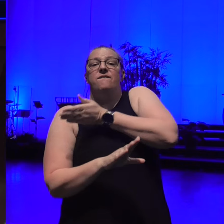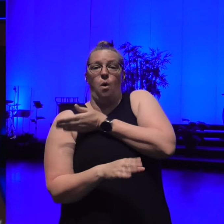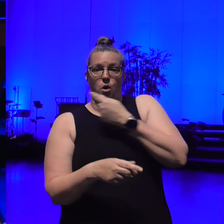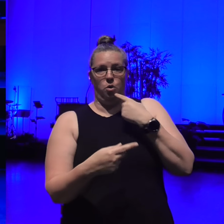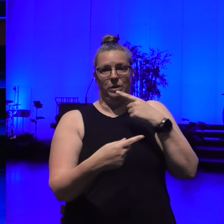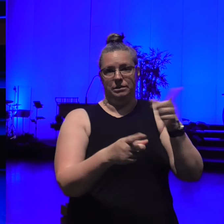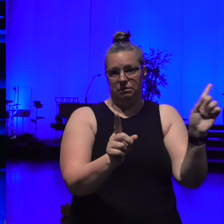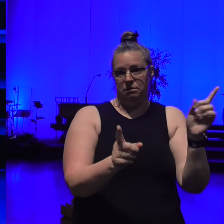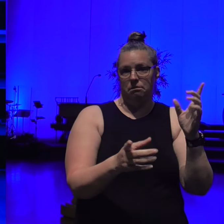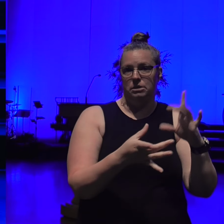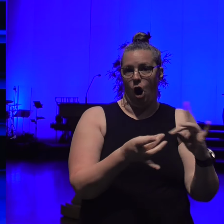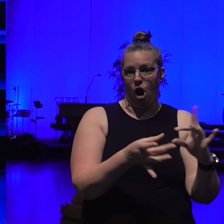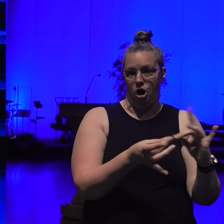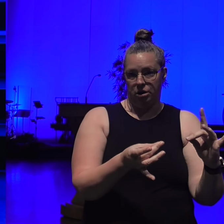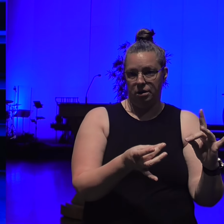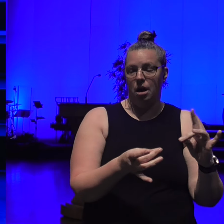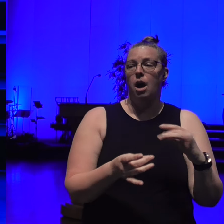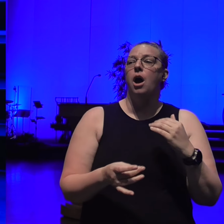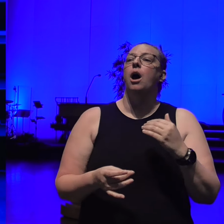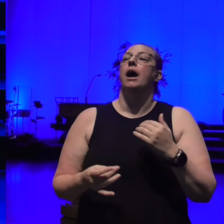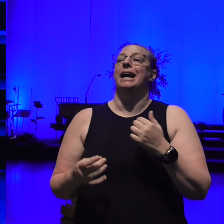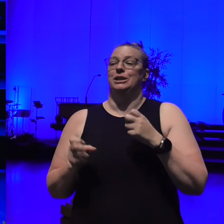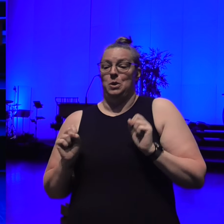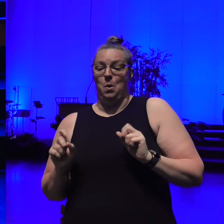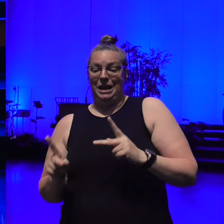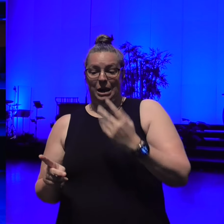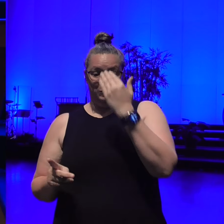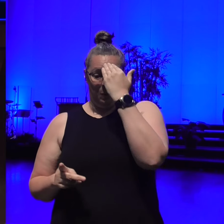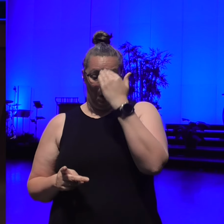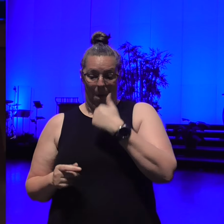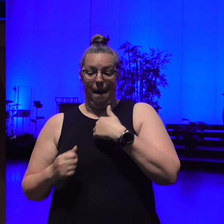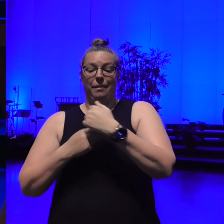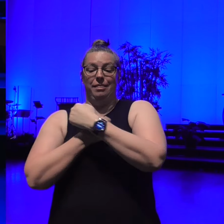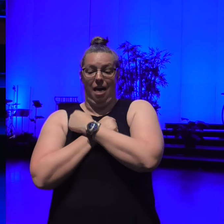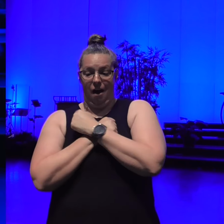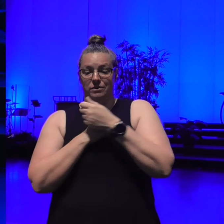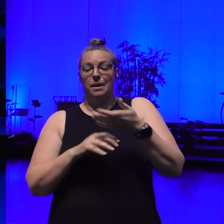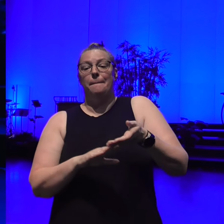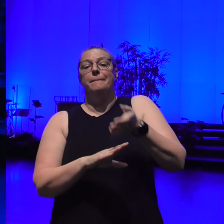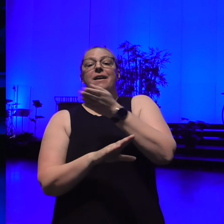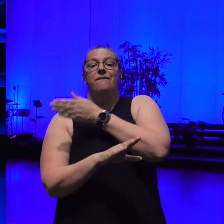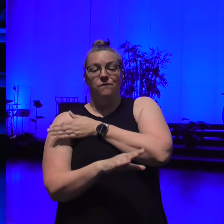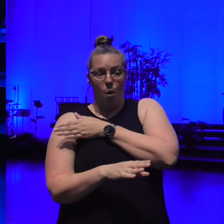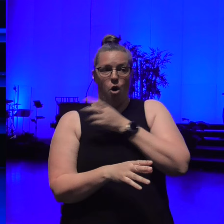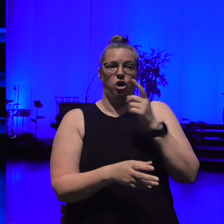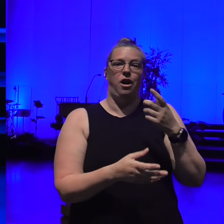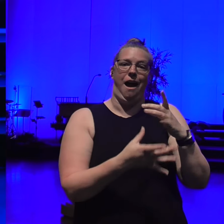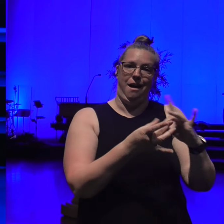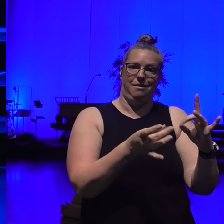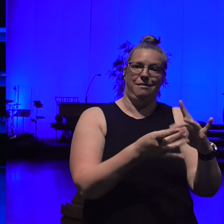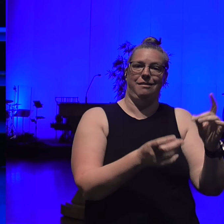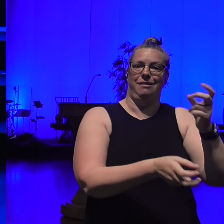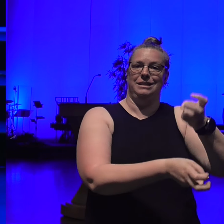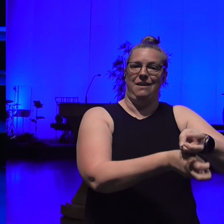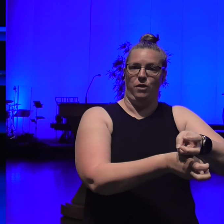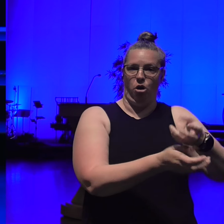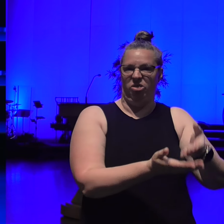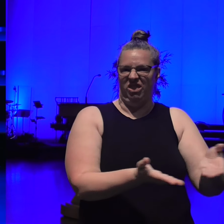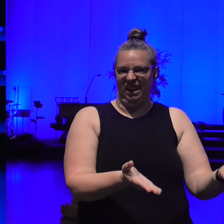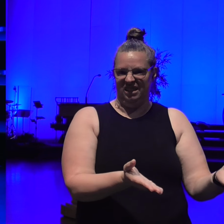Está bien querer saber que eres amado antes de compartir algo difícil Está bien querer